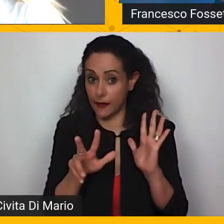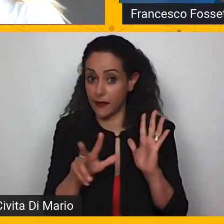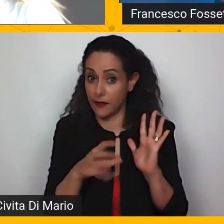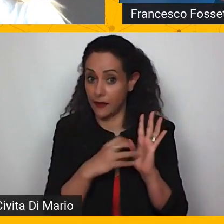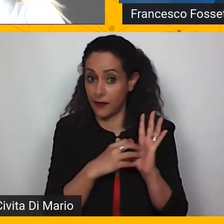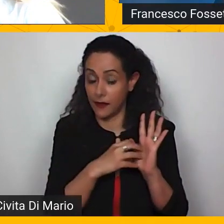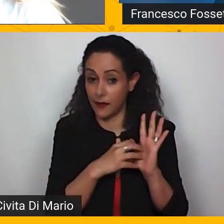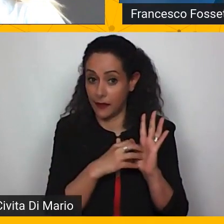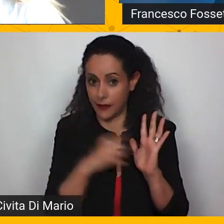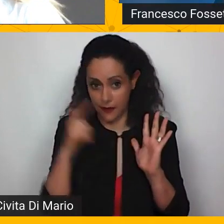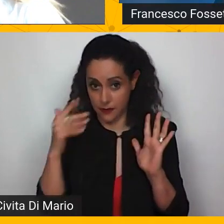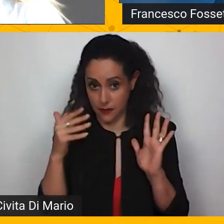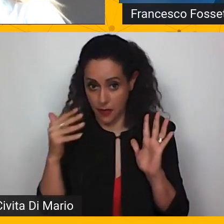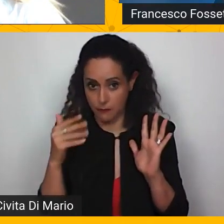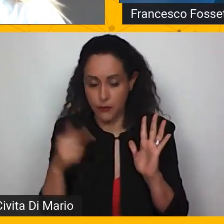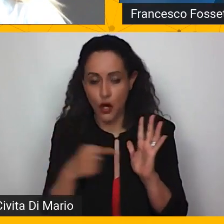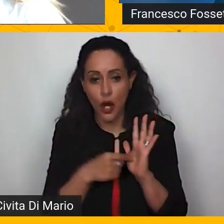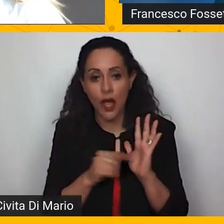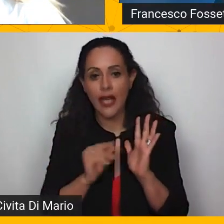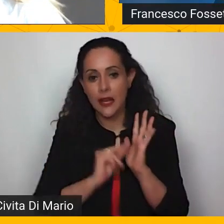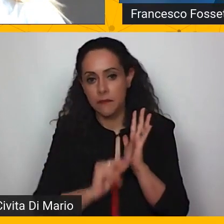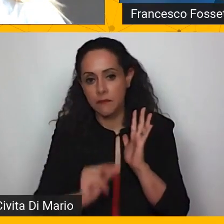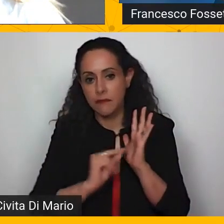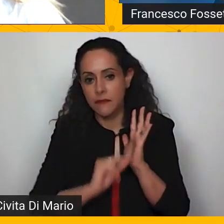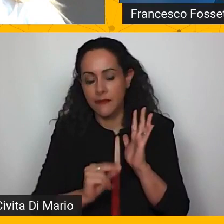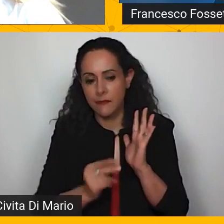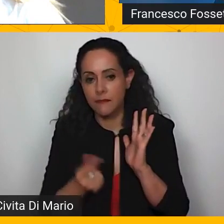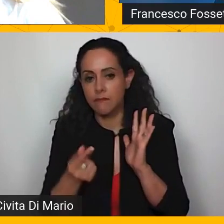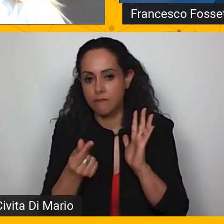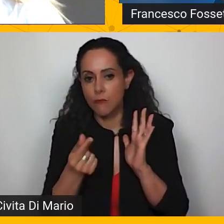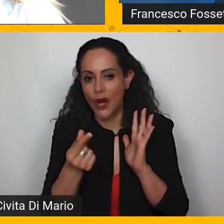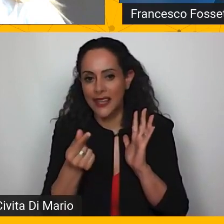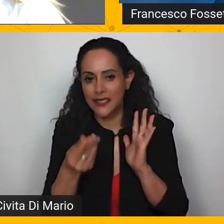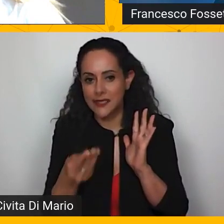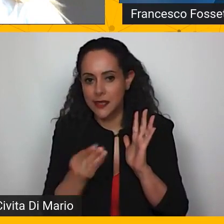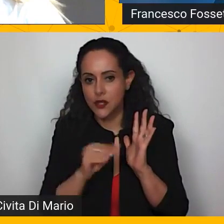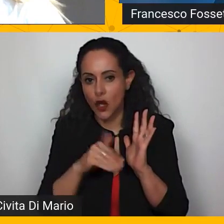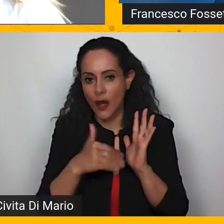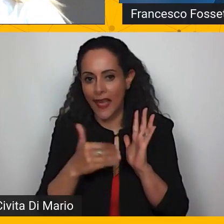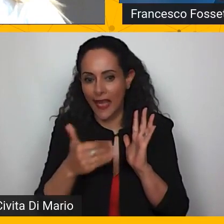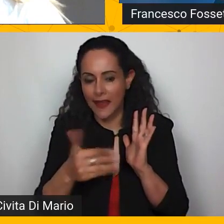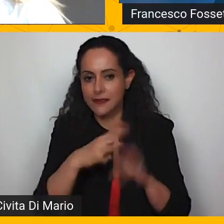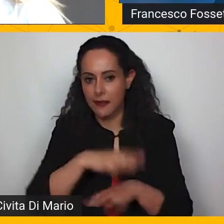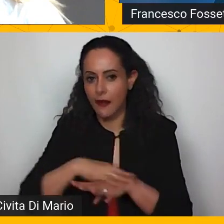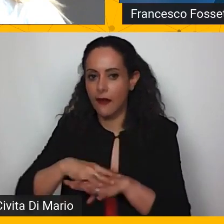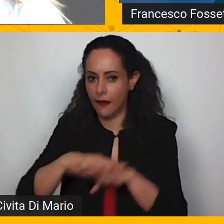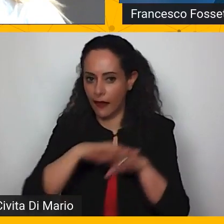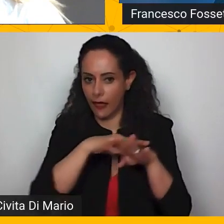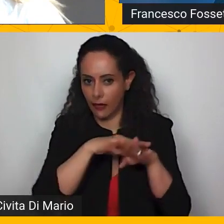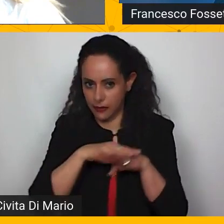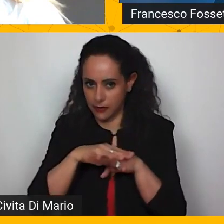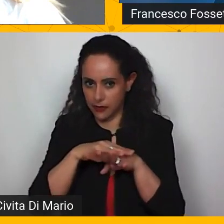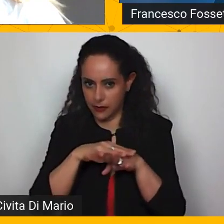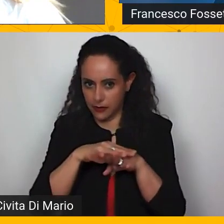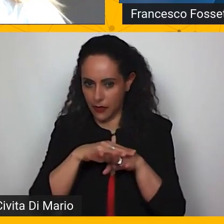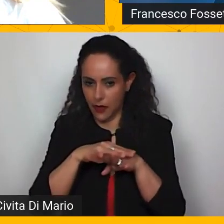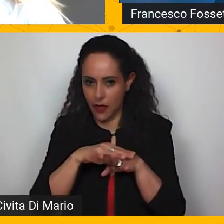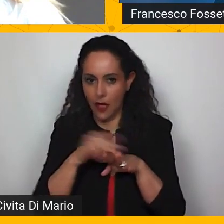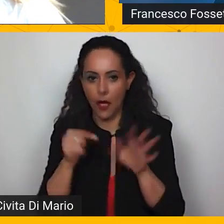specificazione che ci sono dei sistemi di monetizzazione ehm